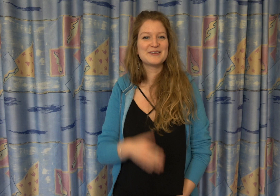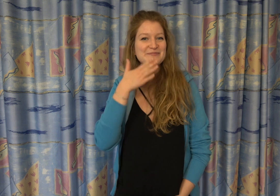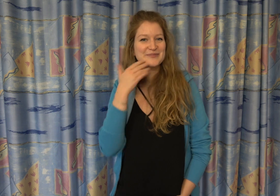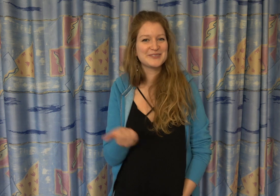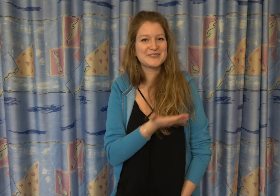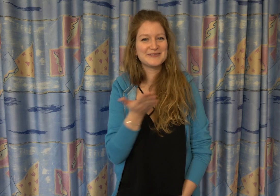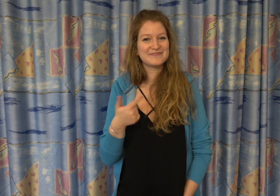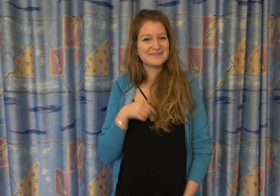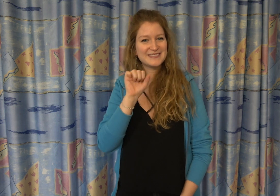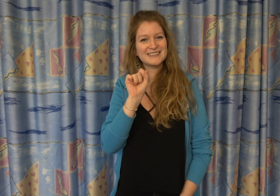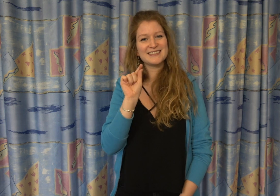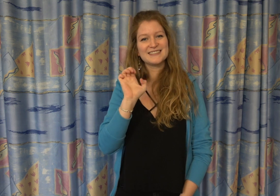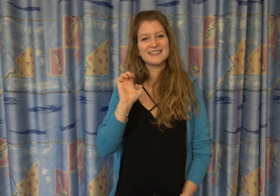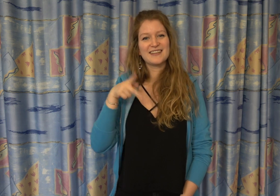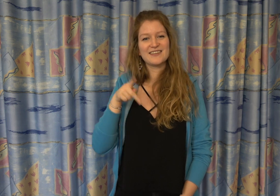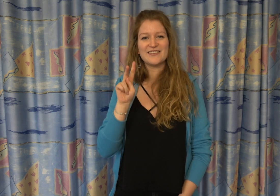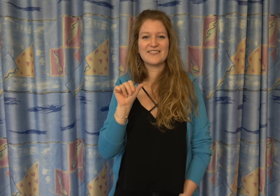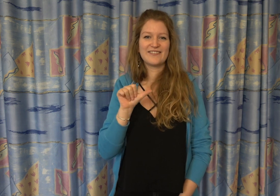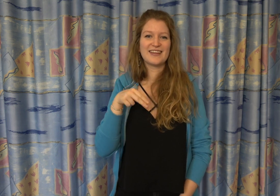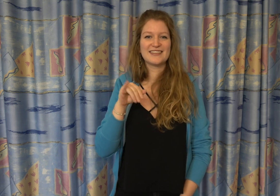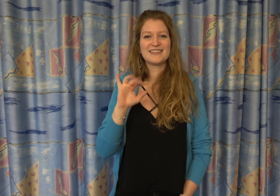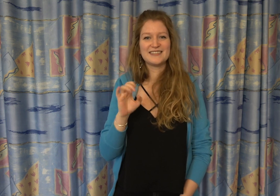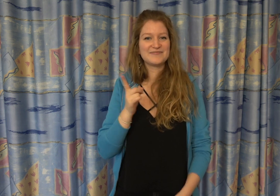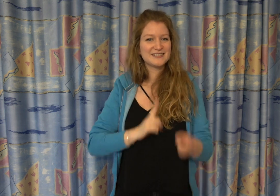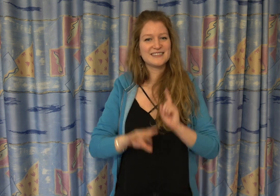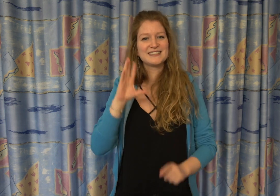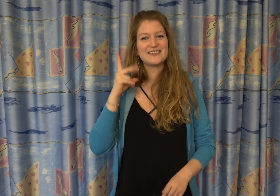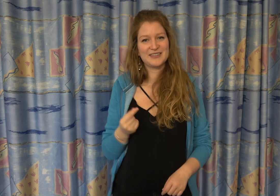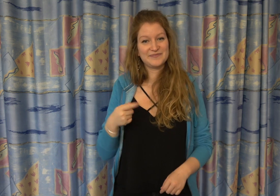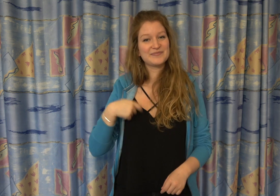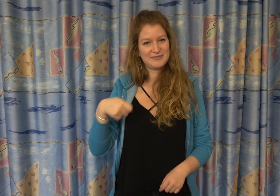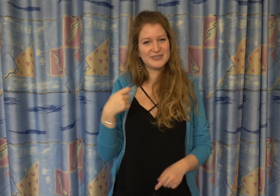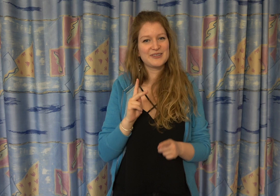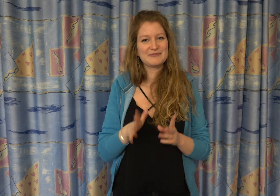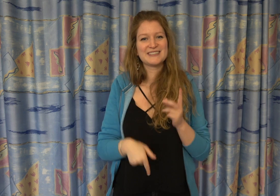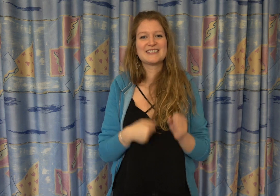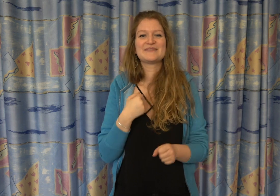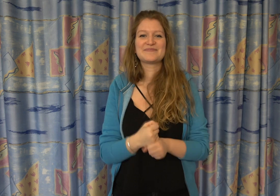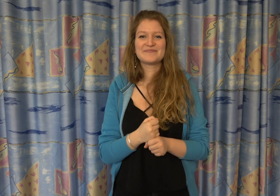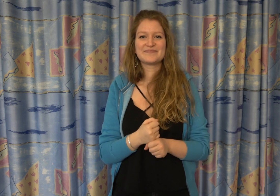Bonjour à tous je m’appelle Stéphanie je suis la présidente du kap signes cette année